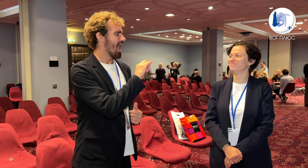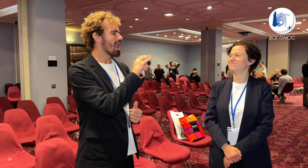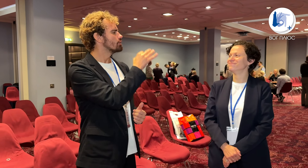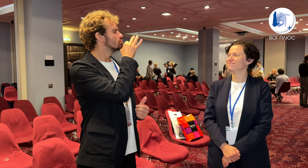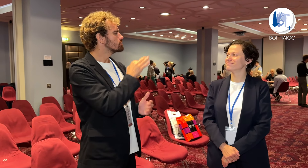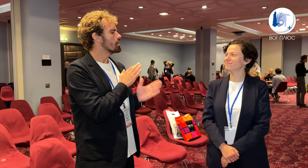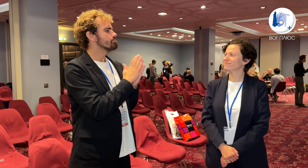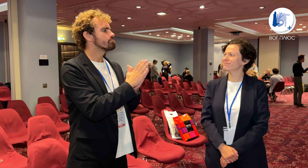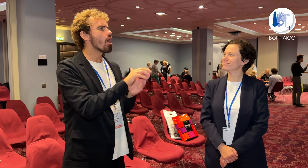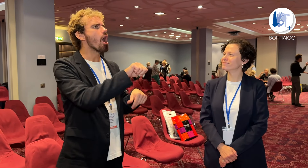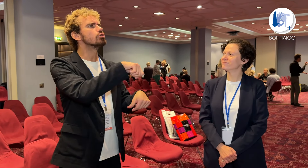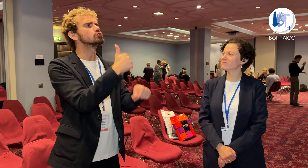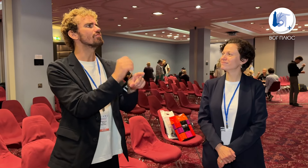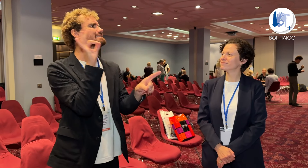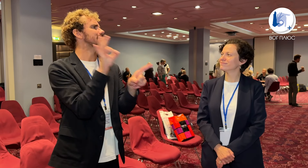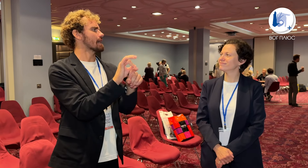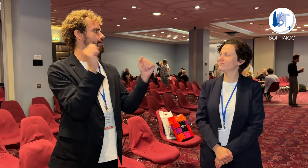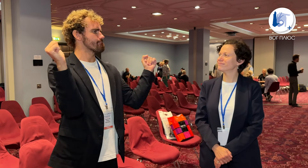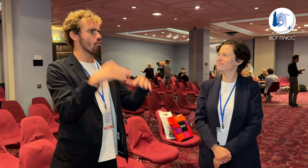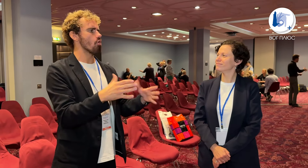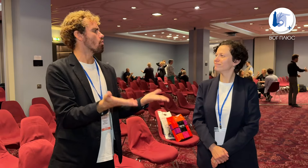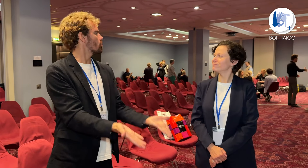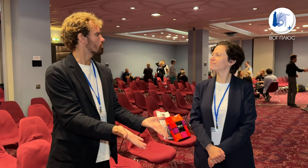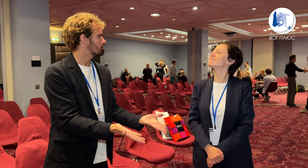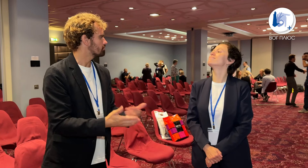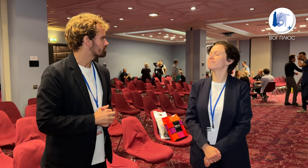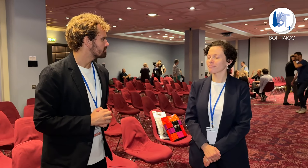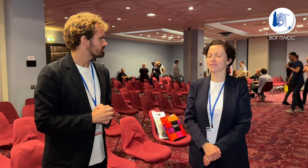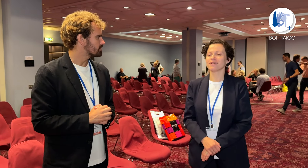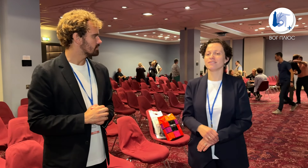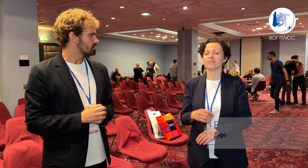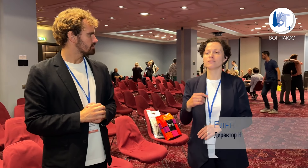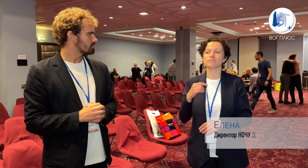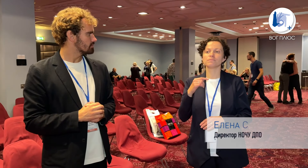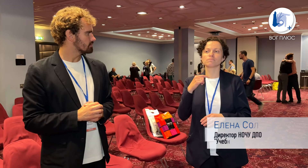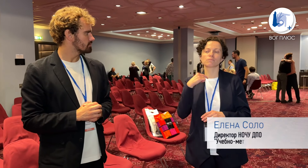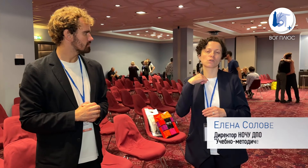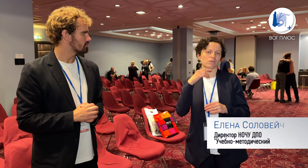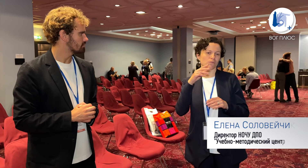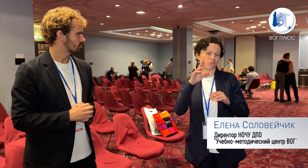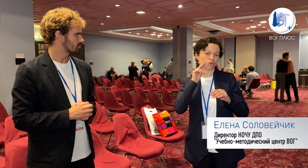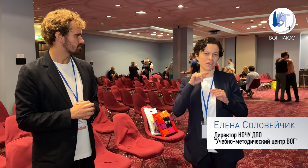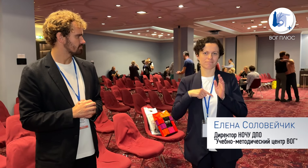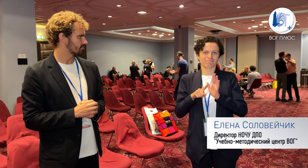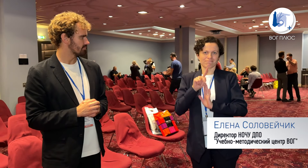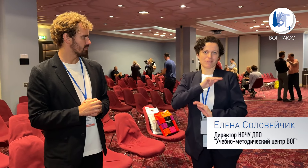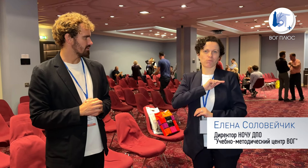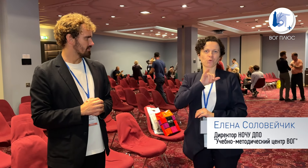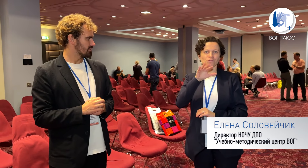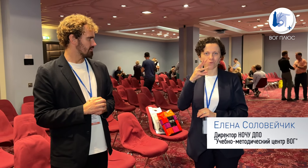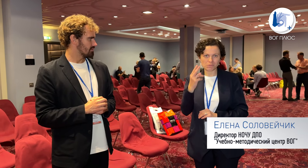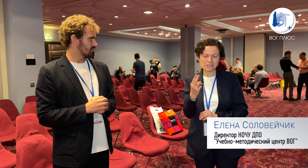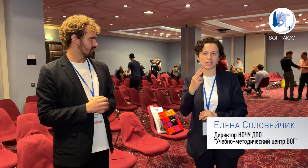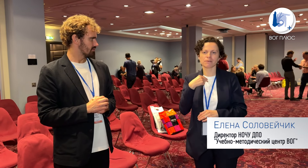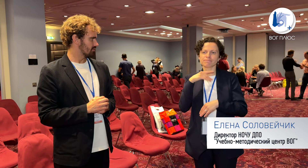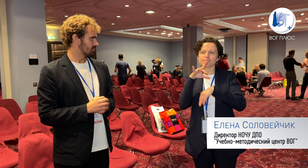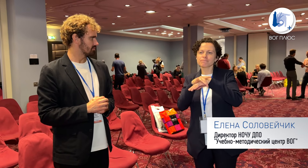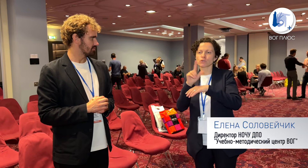Елена, скажите, пожалуйста, какая основная цель форума? Когда я начала работать в УМЦ, я заметила,